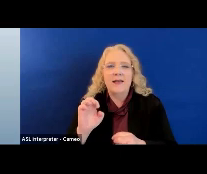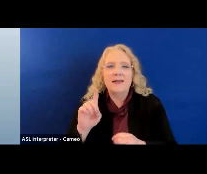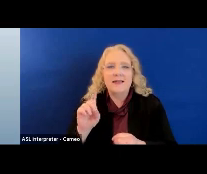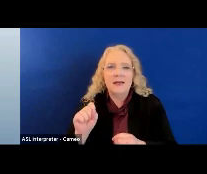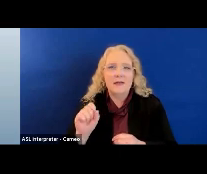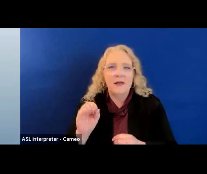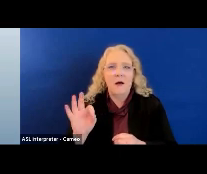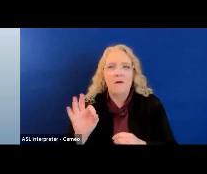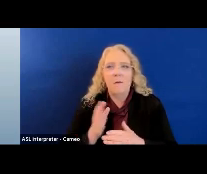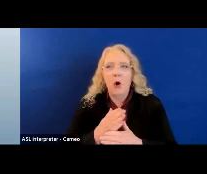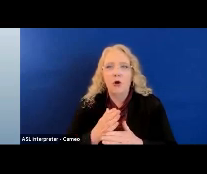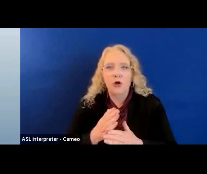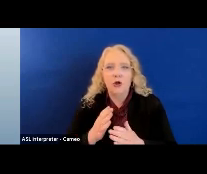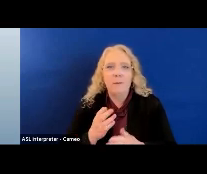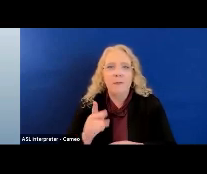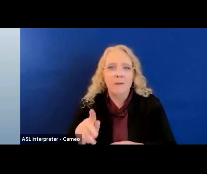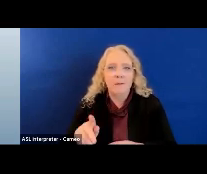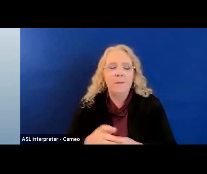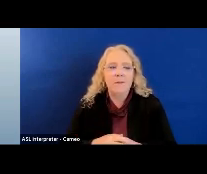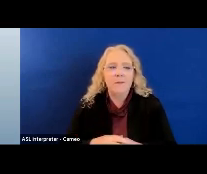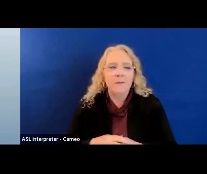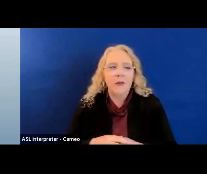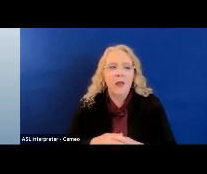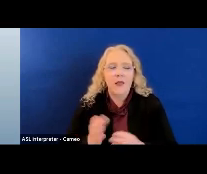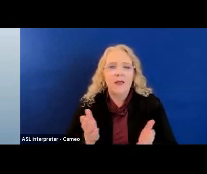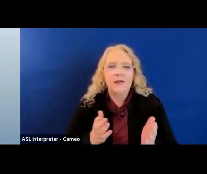Los FEC están apoyados por medio del Departamento de Educación de California y Seeds of Partnership